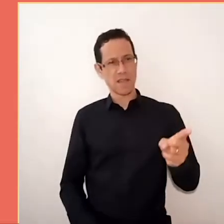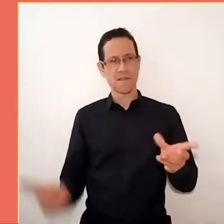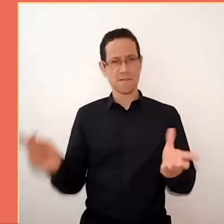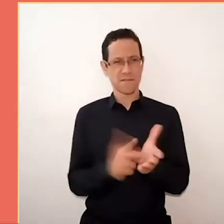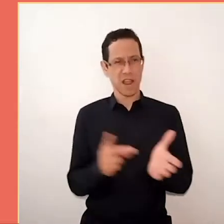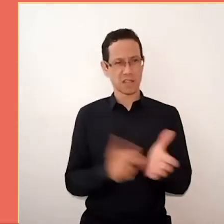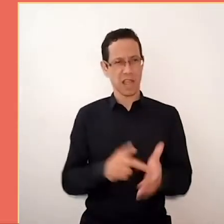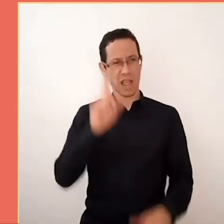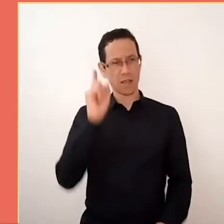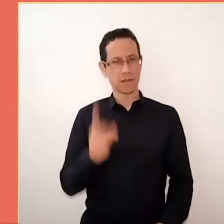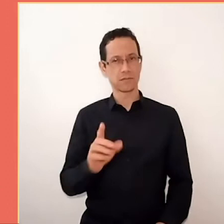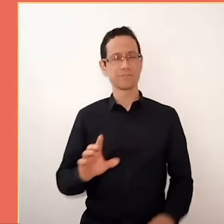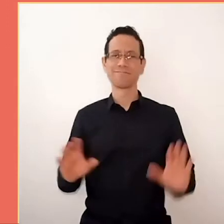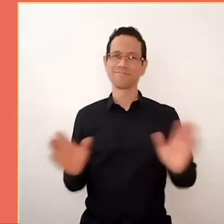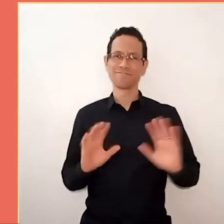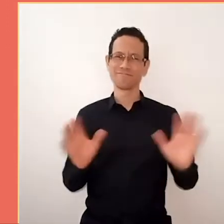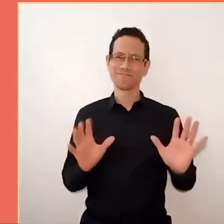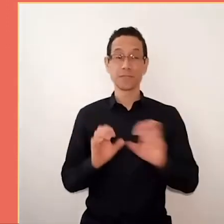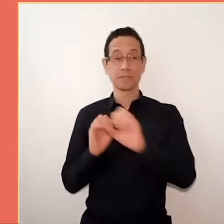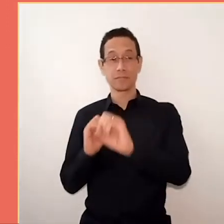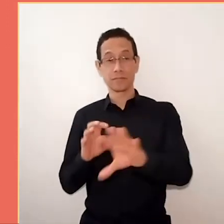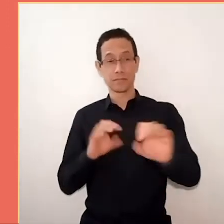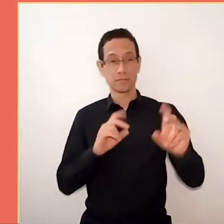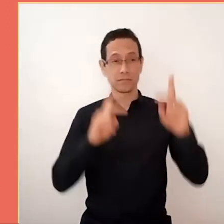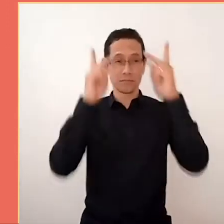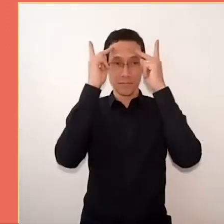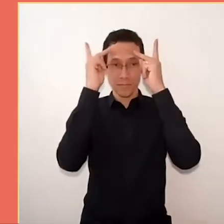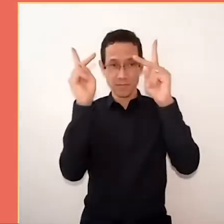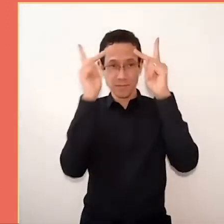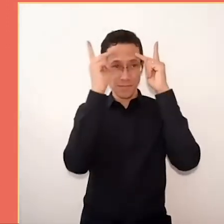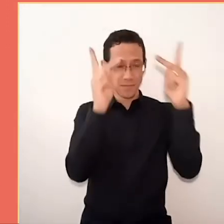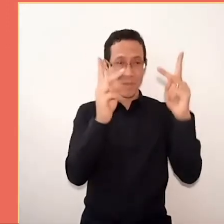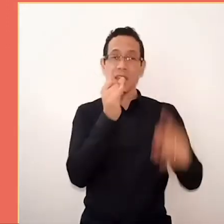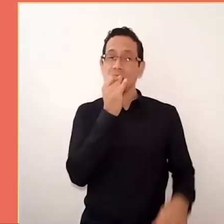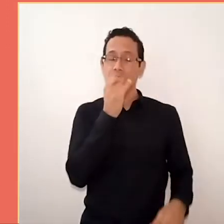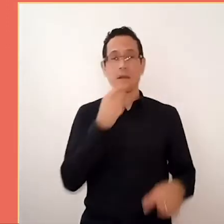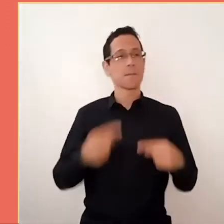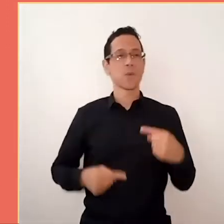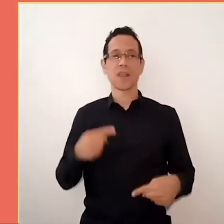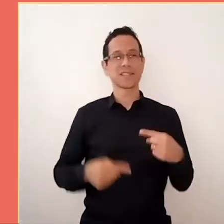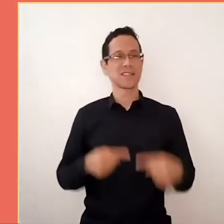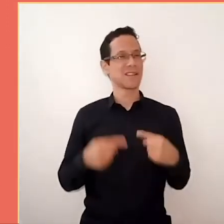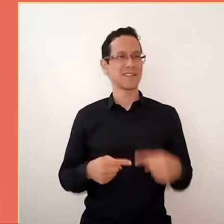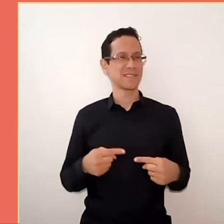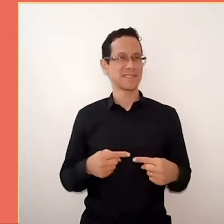A educação libertadora, se a gente for falar sobre política, ela vai reverberar em outro lugar, se a gente for trazer a educação